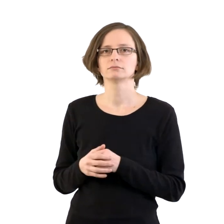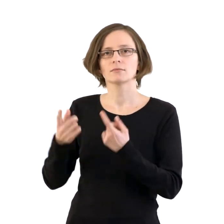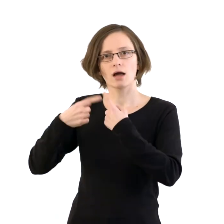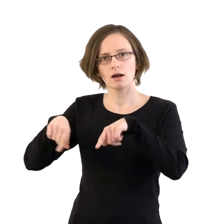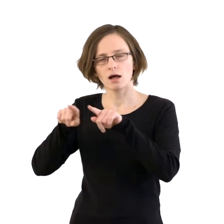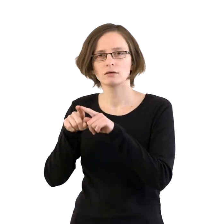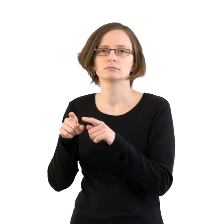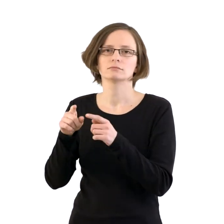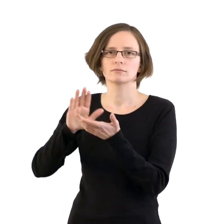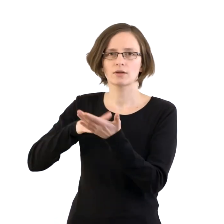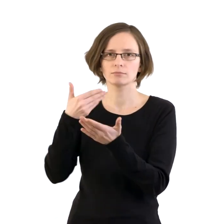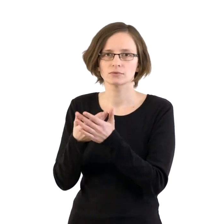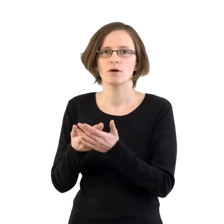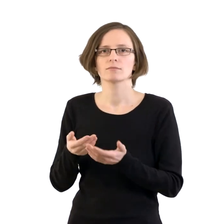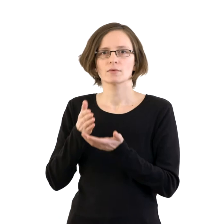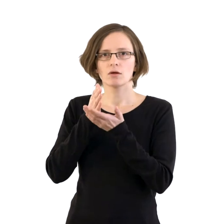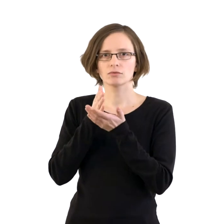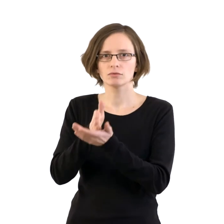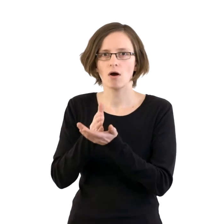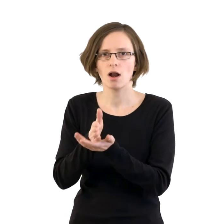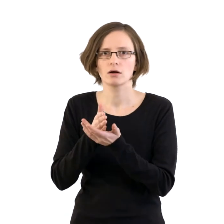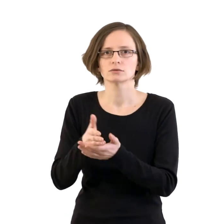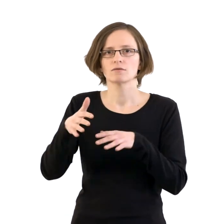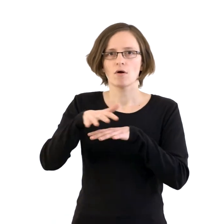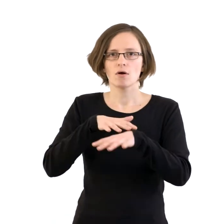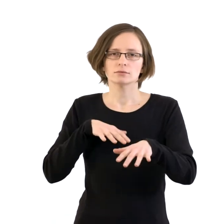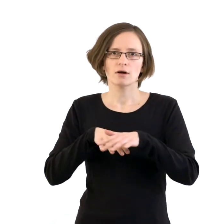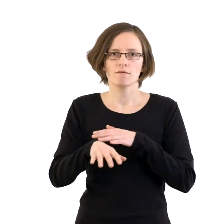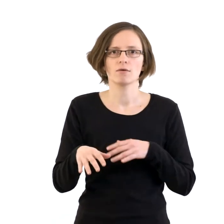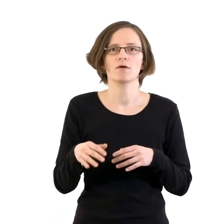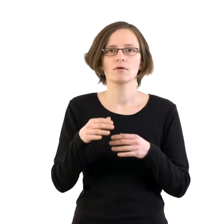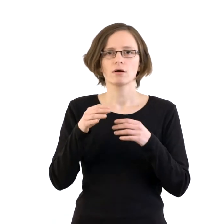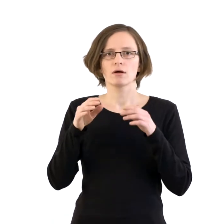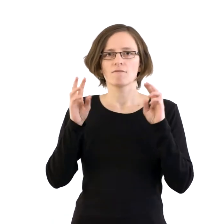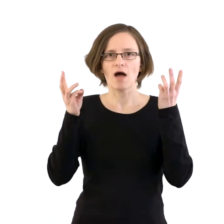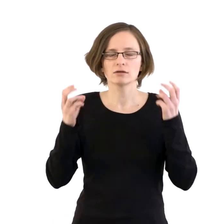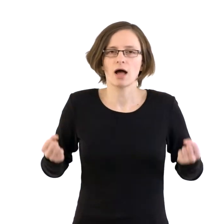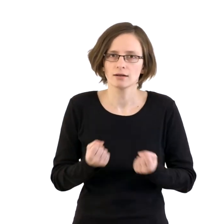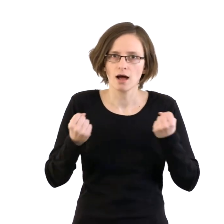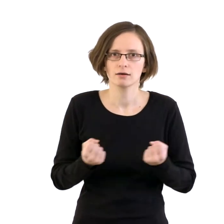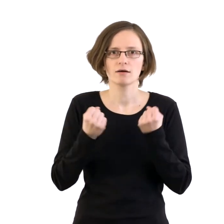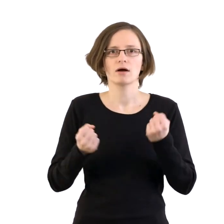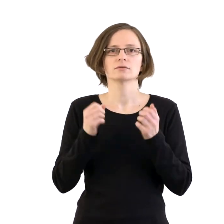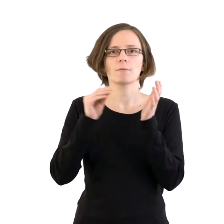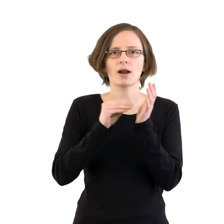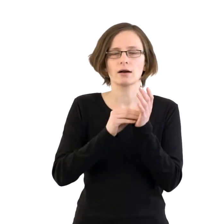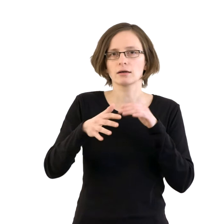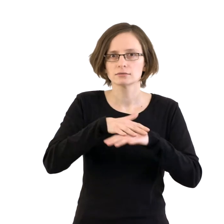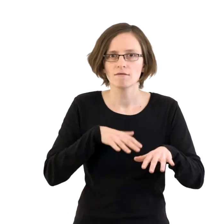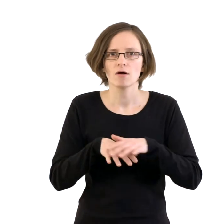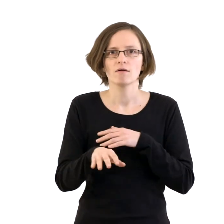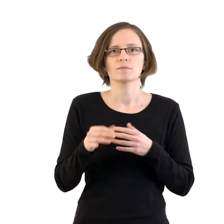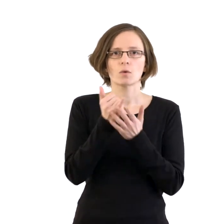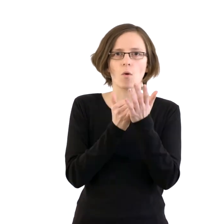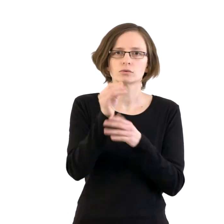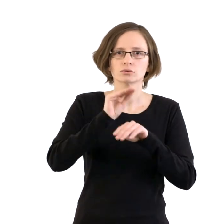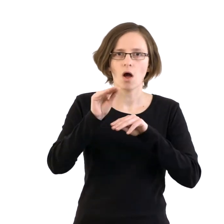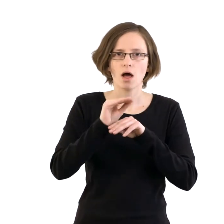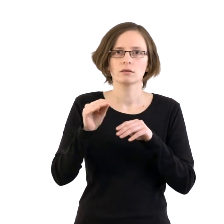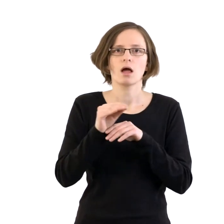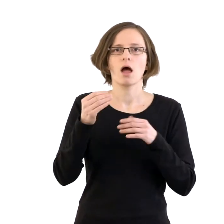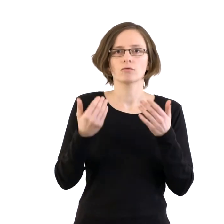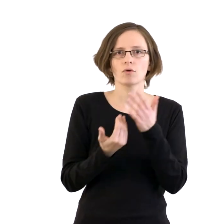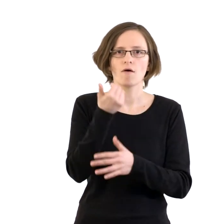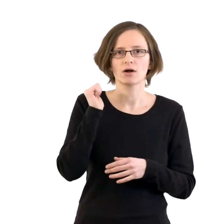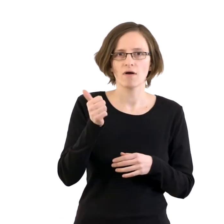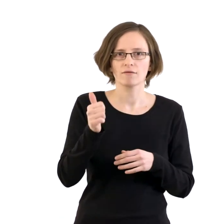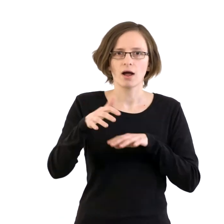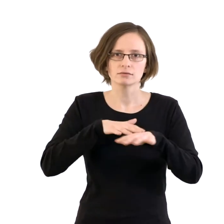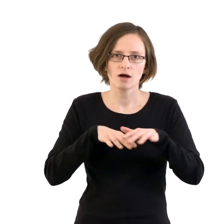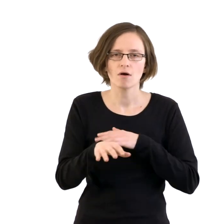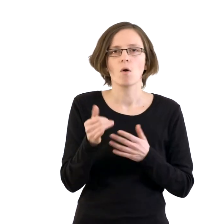Jest ona realizowana poprzez: poradnictwo zawodowe, warsztaty aktywizujące, praktyki zawodowe, kursy i szkolenia nowych kwalifikacji zawodowych,